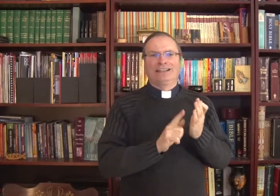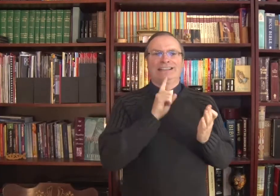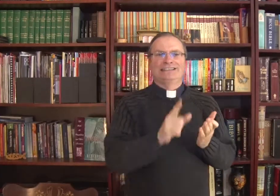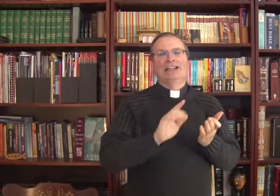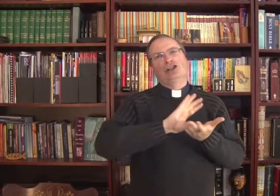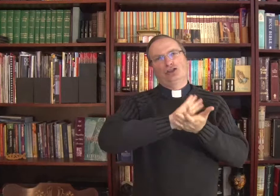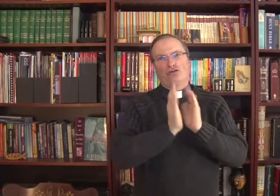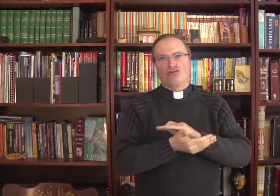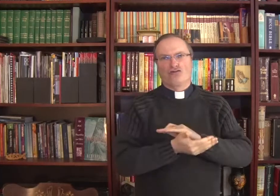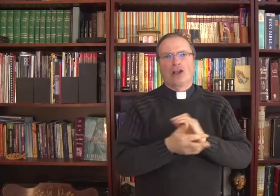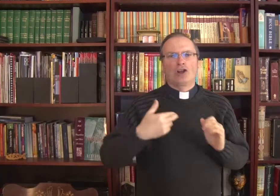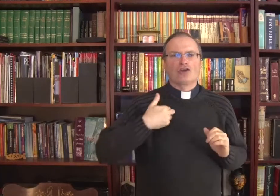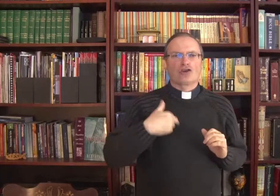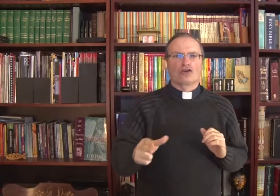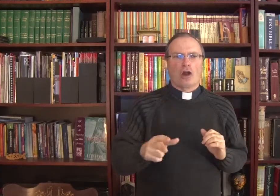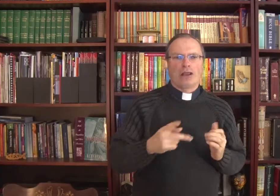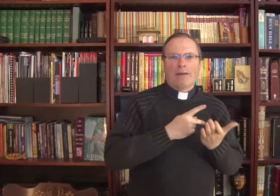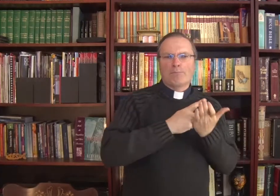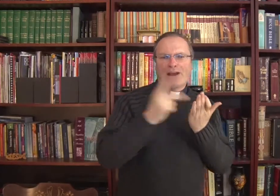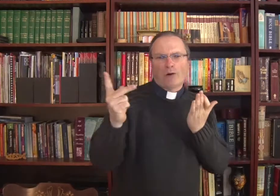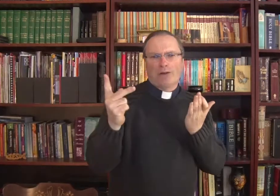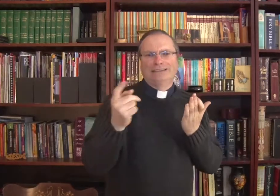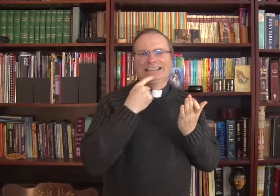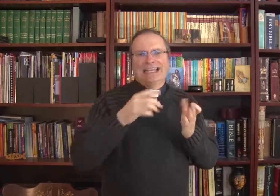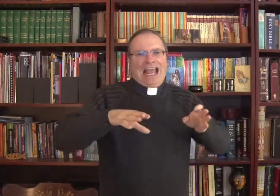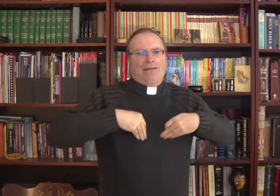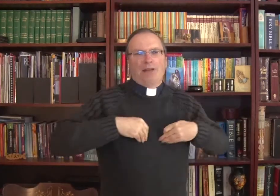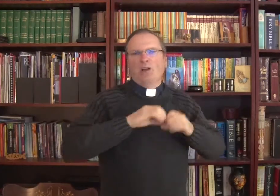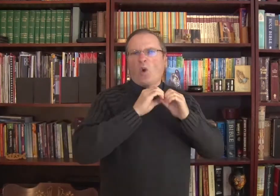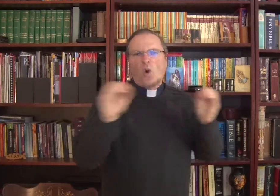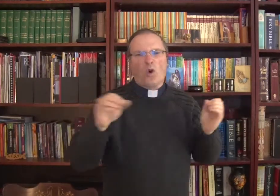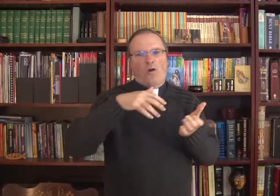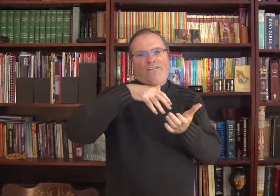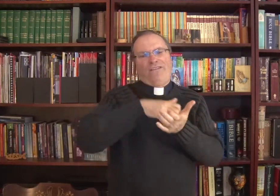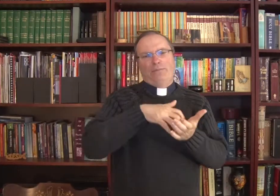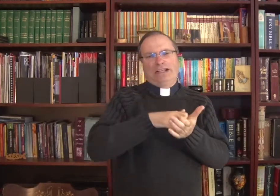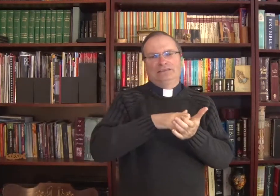C’est devenu une religion de la performance, qui n’admette aucune faiblesse.